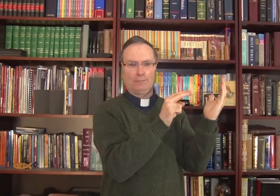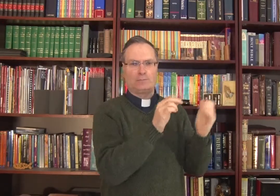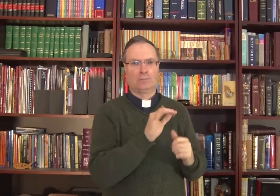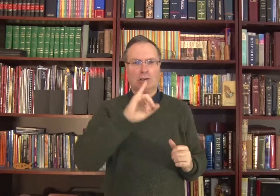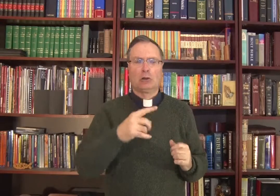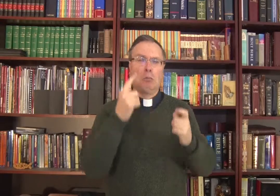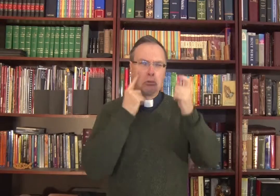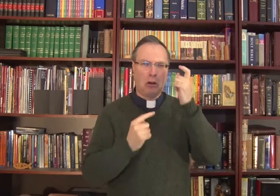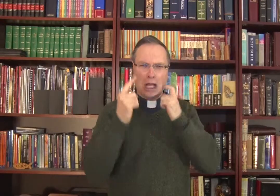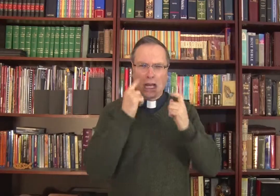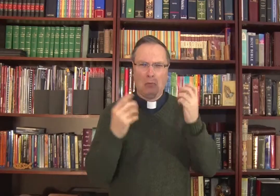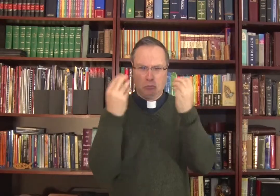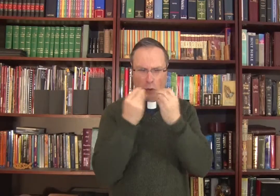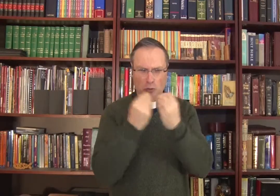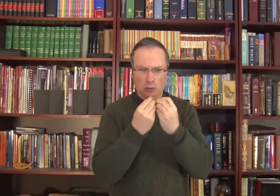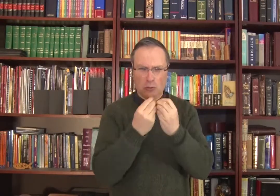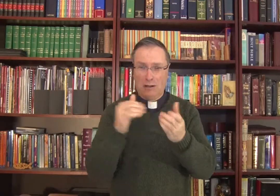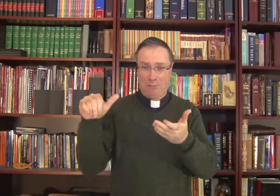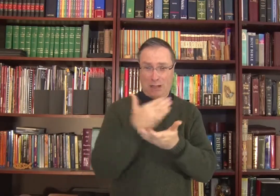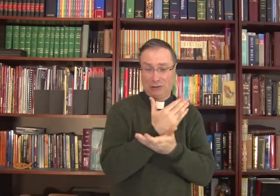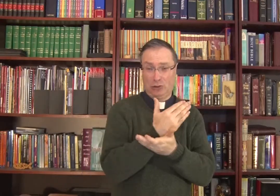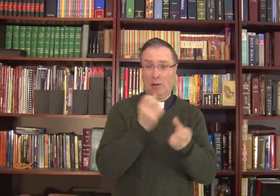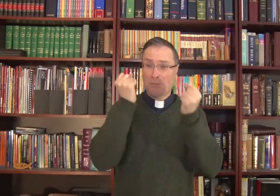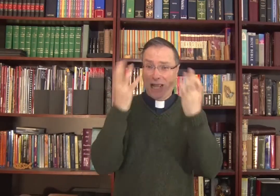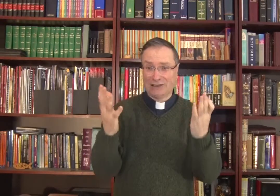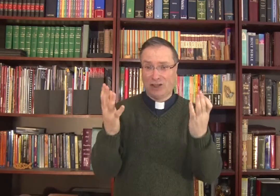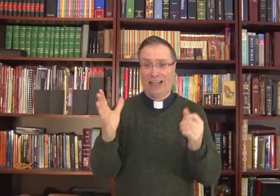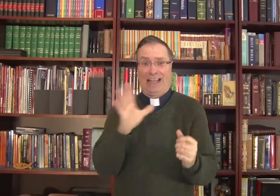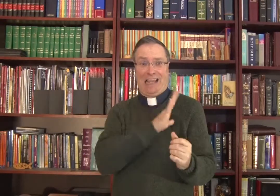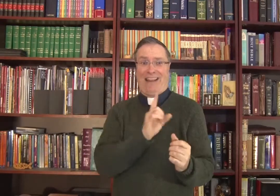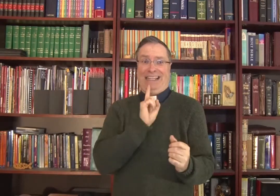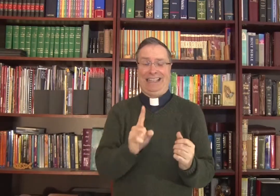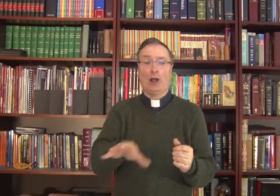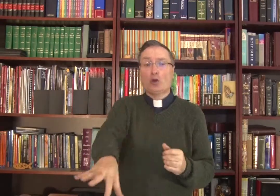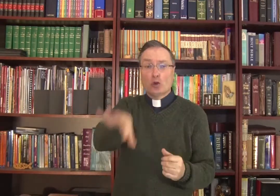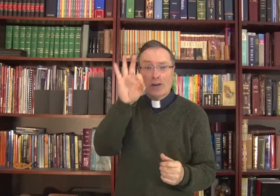Je pleurais beaucoup parce que personne n’avait été trouvé